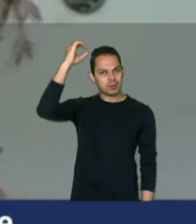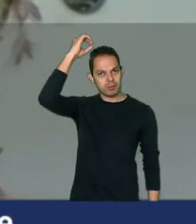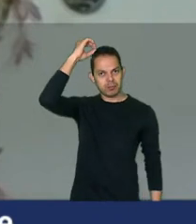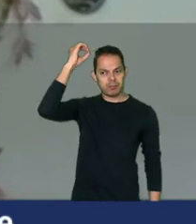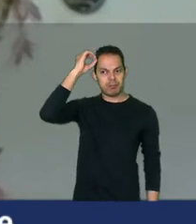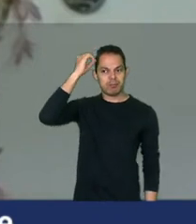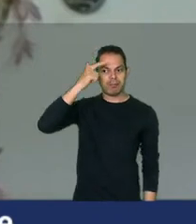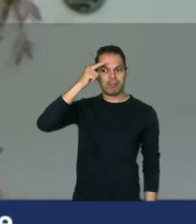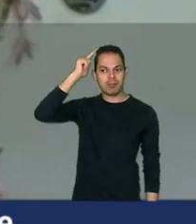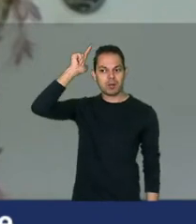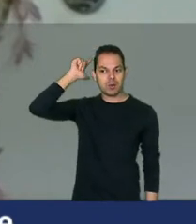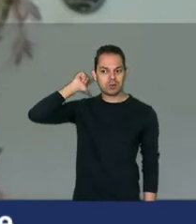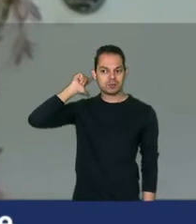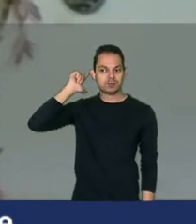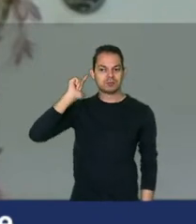PROJETO PAULO GUSTAVO, NO SENTIDO DE INCENTIVAR OS